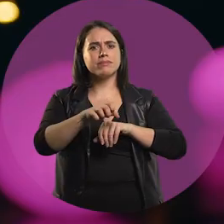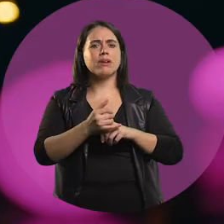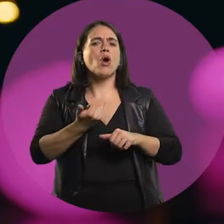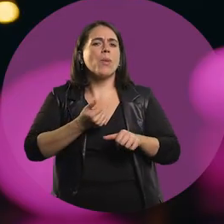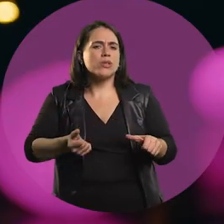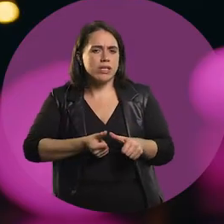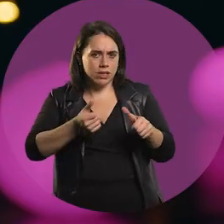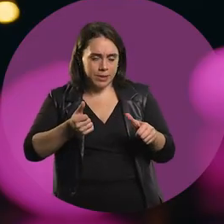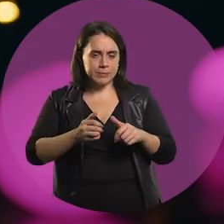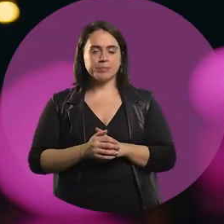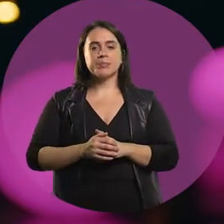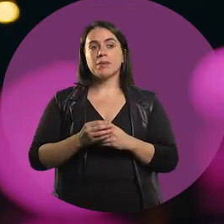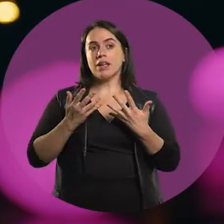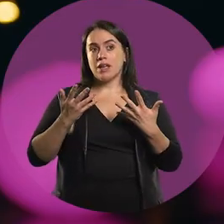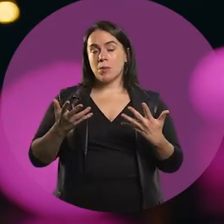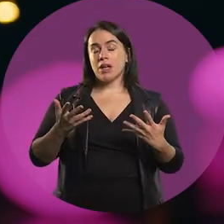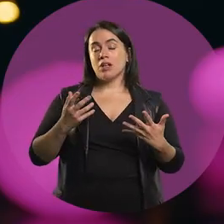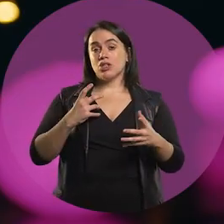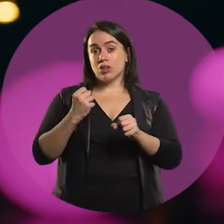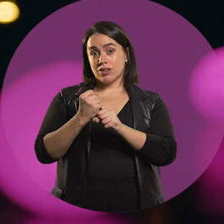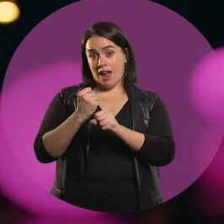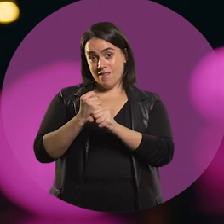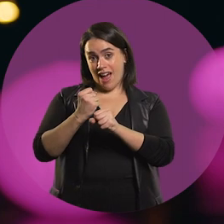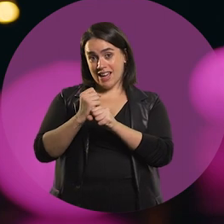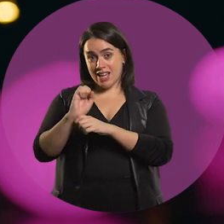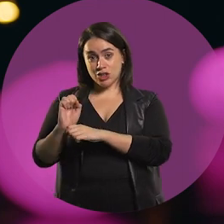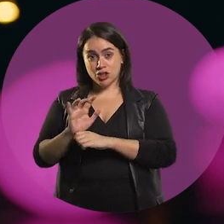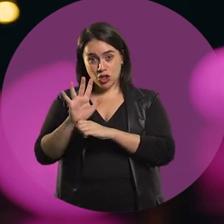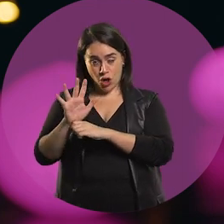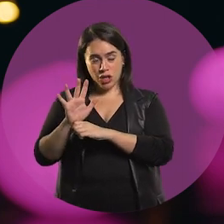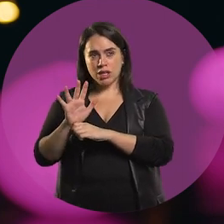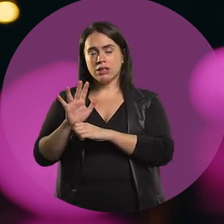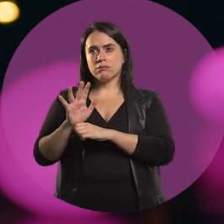Bueno, yo trabajé con el Sodre